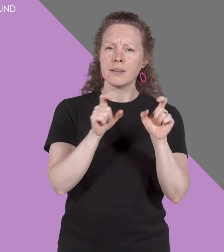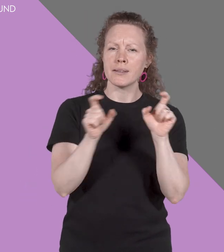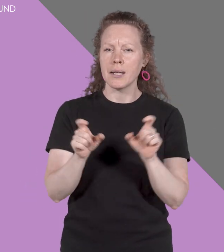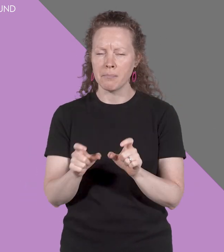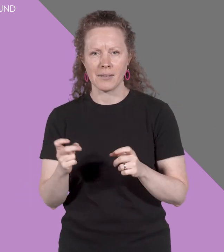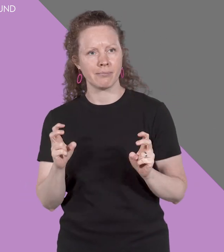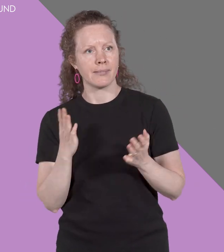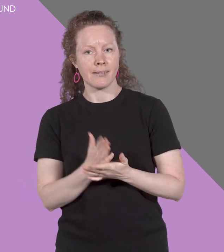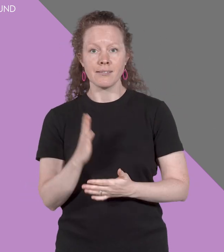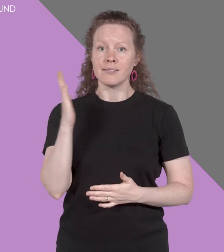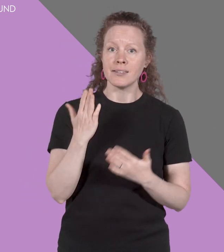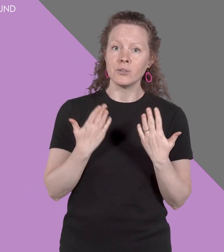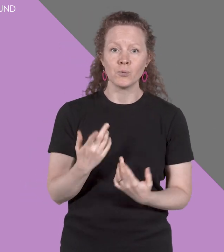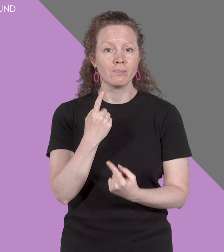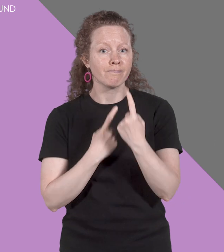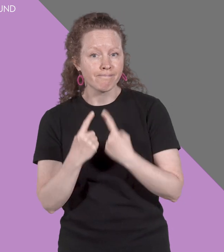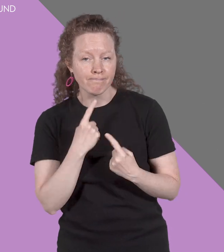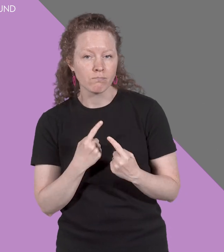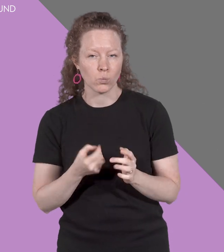tar sig an ett tema som är aktuellt med tanke på -